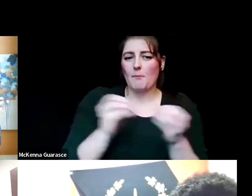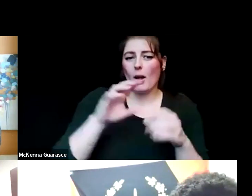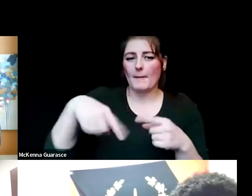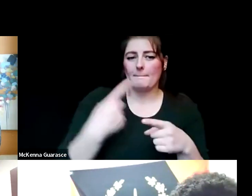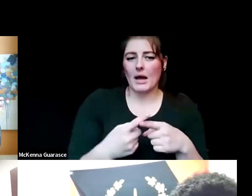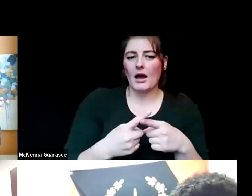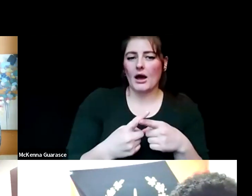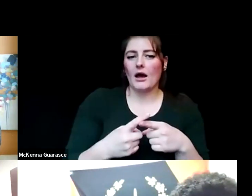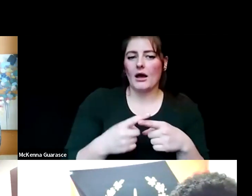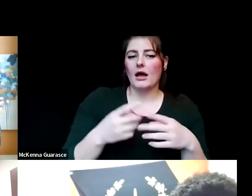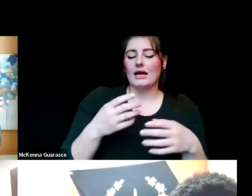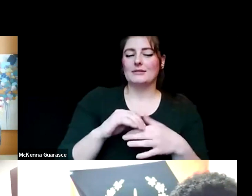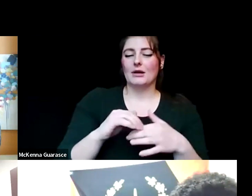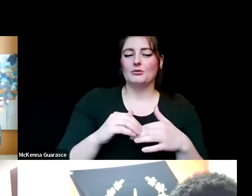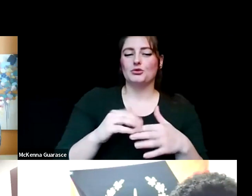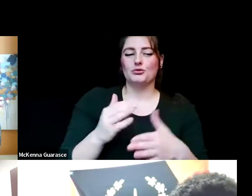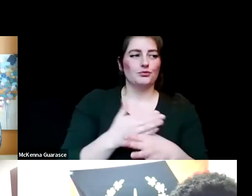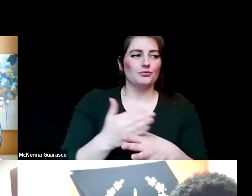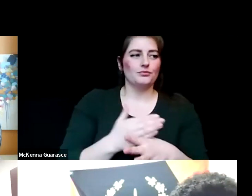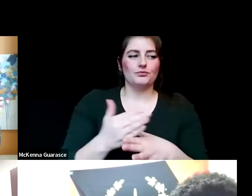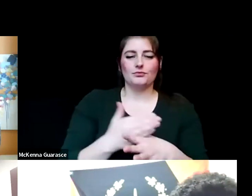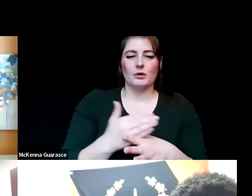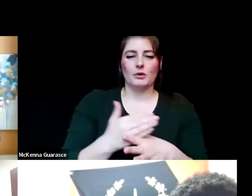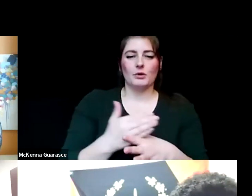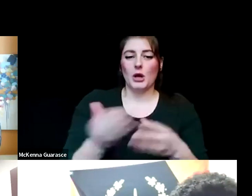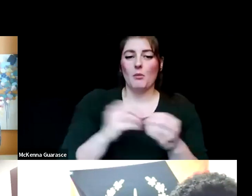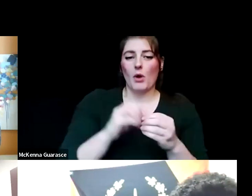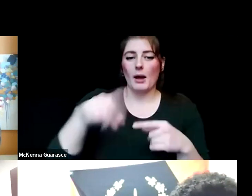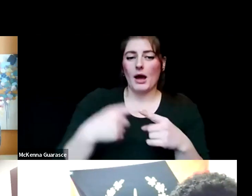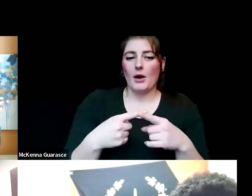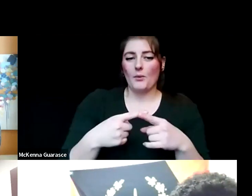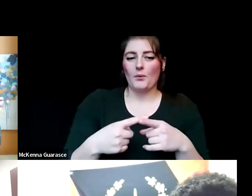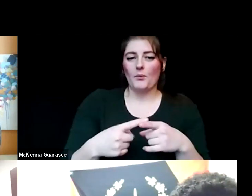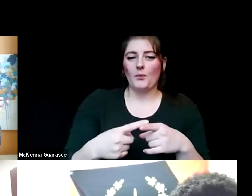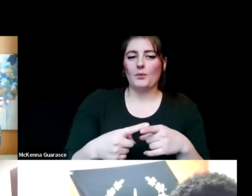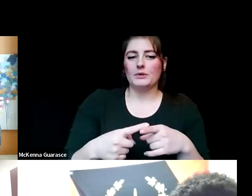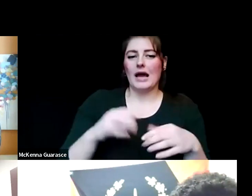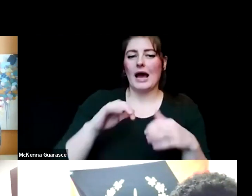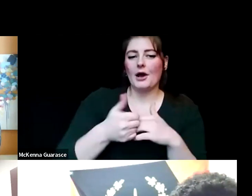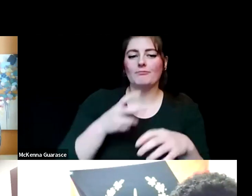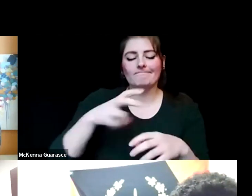sobre alcohol, drogas y actividad criminal?. El miedo a la responsabilidad legal y las directrices de HUD actualmente están paralizando